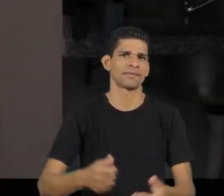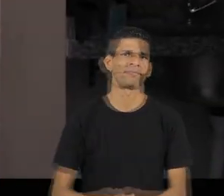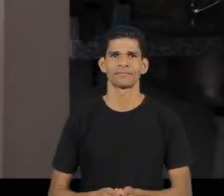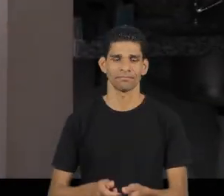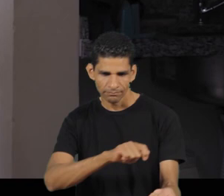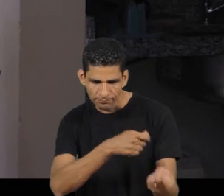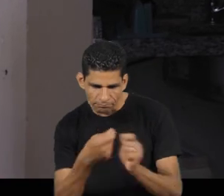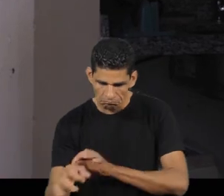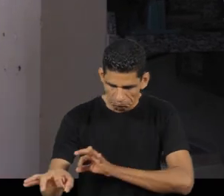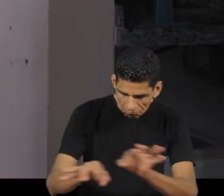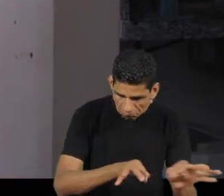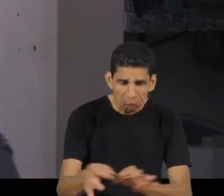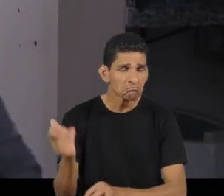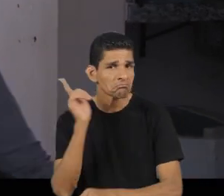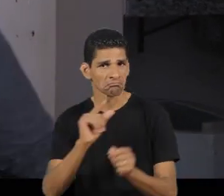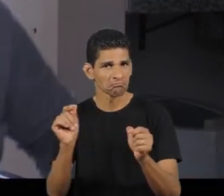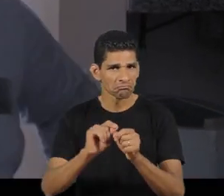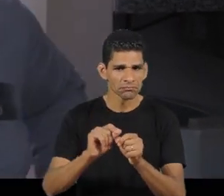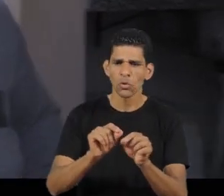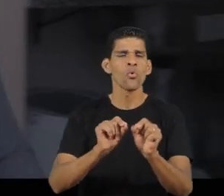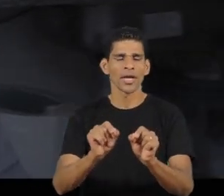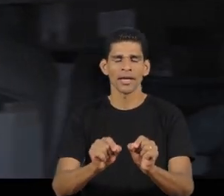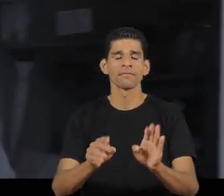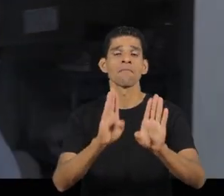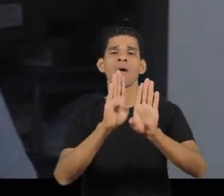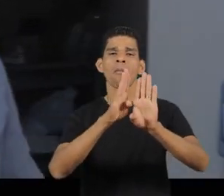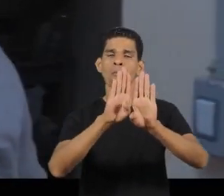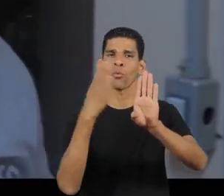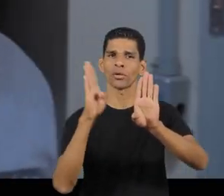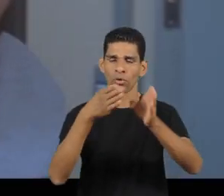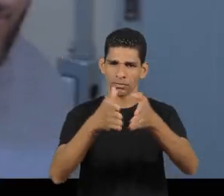Sobre adaptações que foram feitas, foi feito o